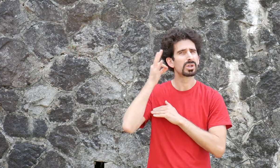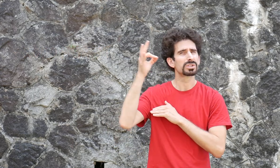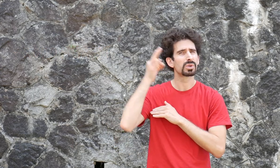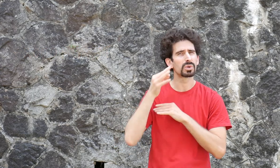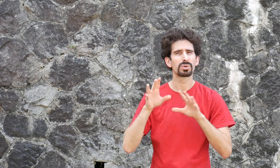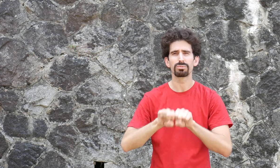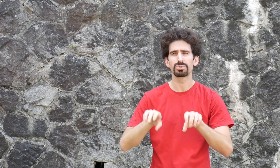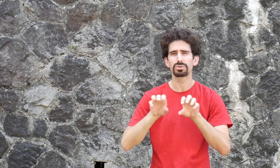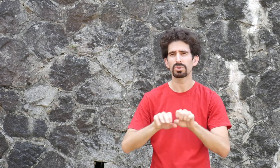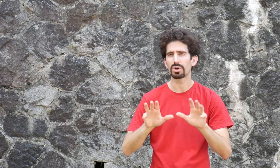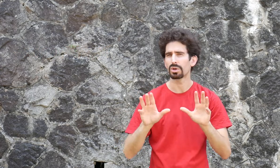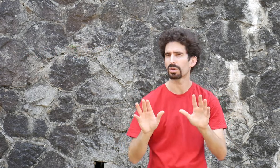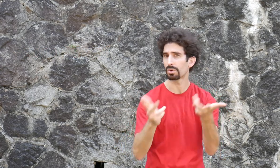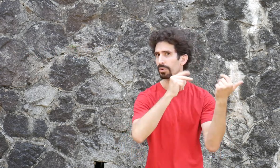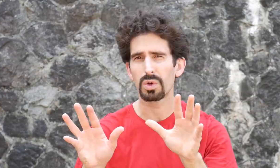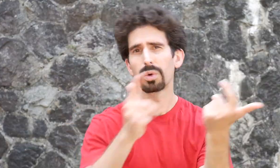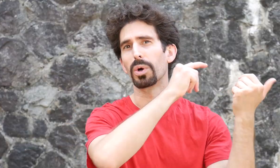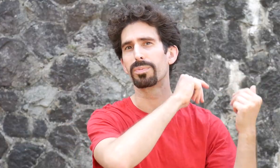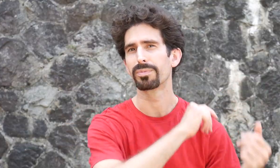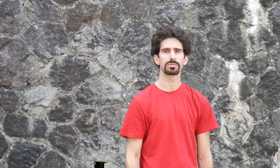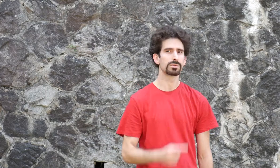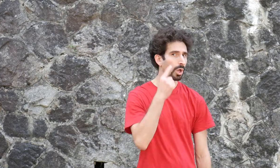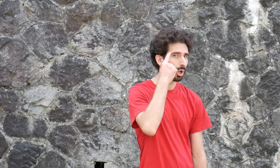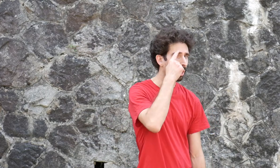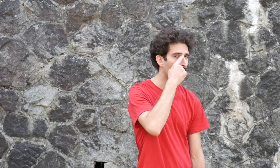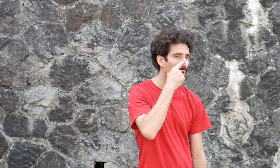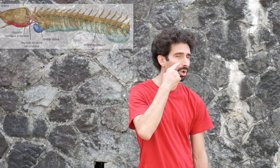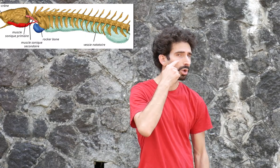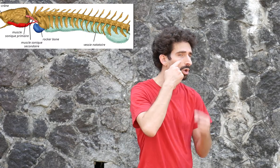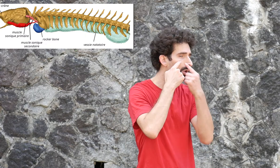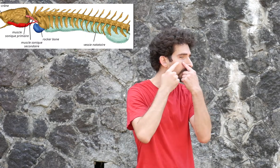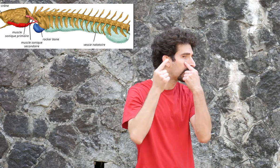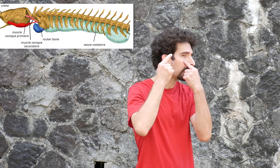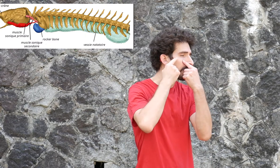Comment produit-il le son ? Derrière l'oeil